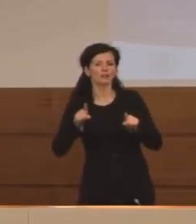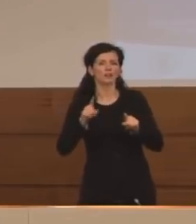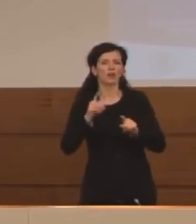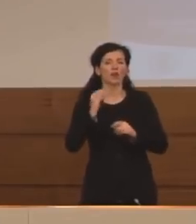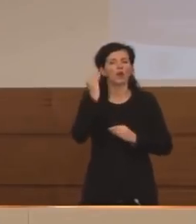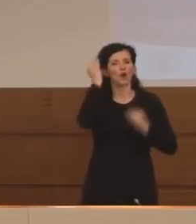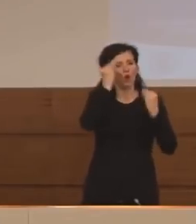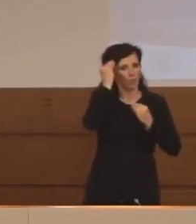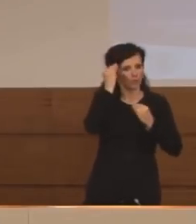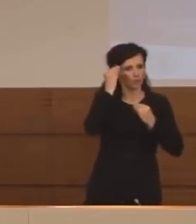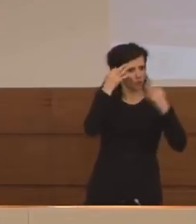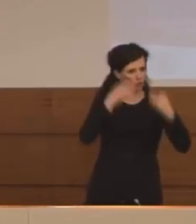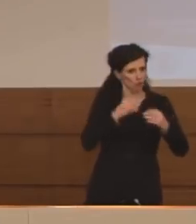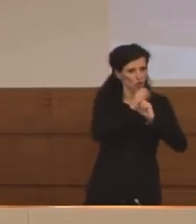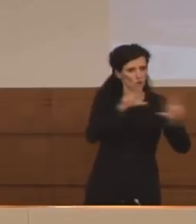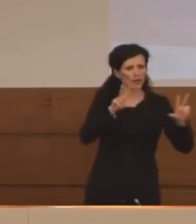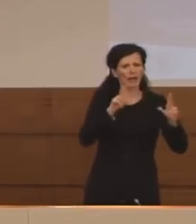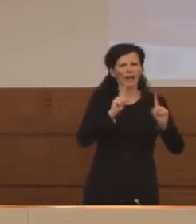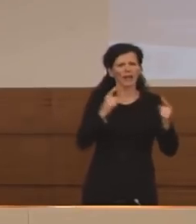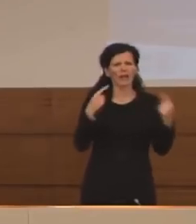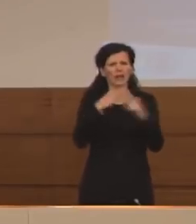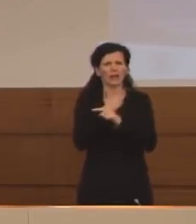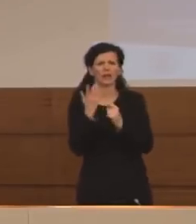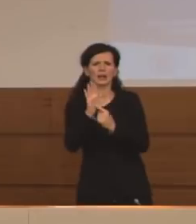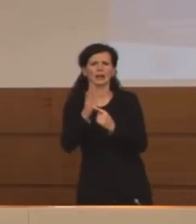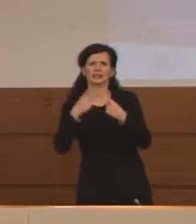Io credo che siano tutte quante rispettabile le diverse posizioni